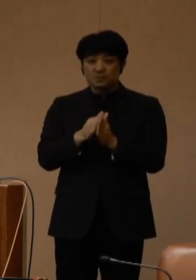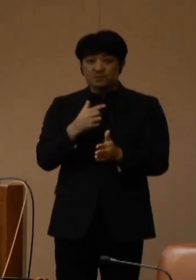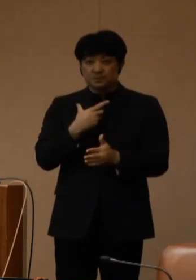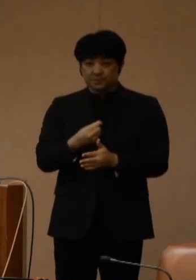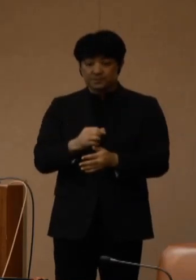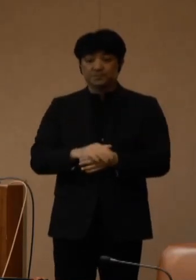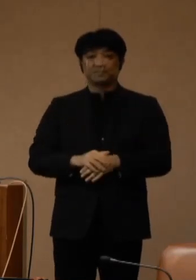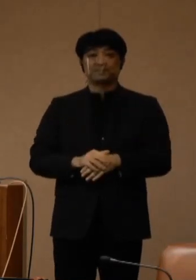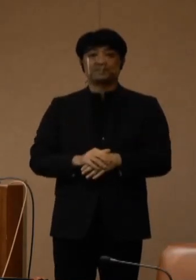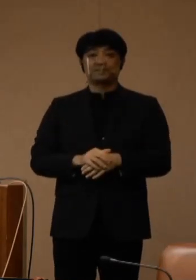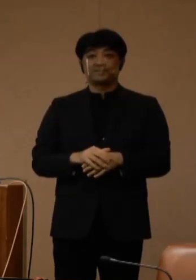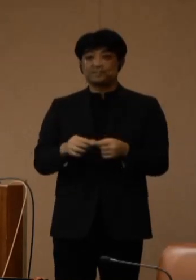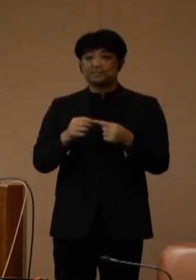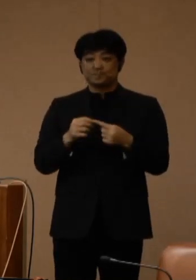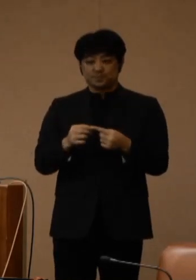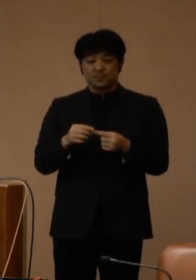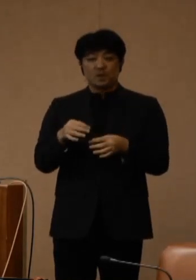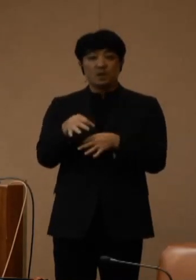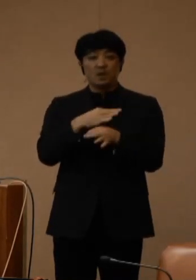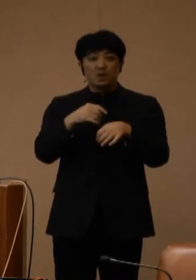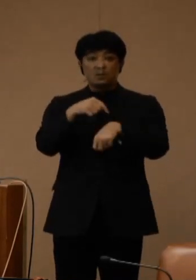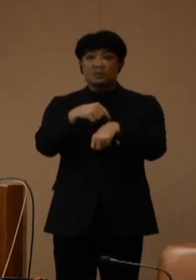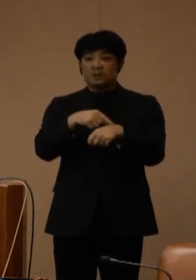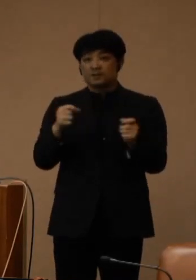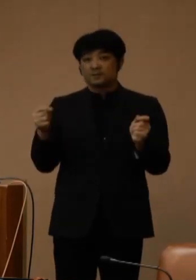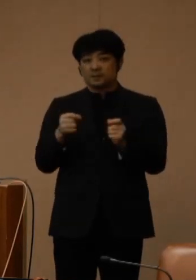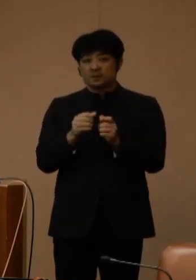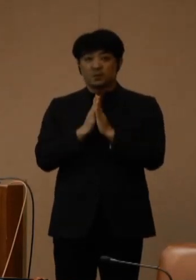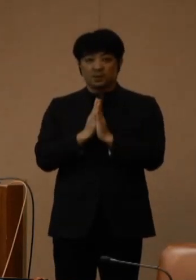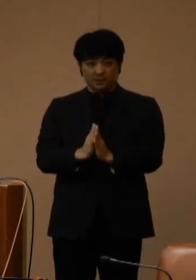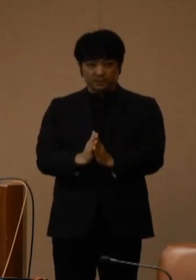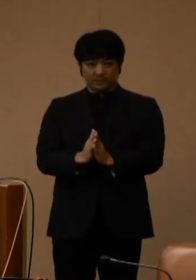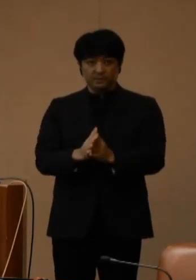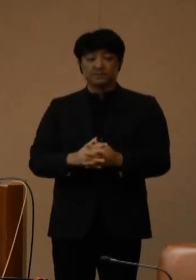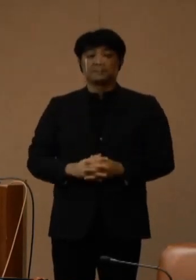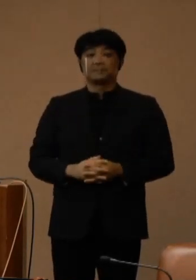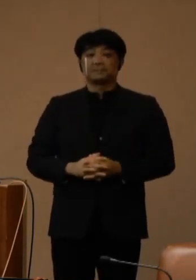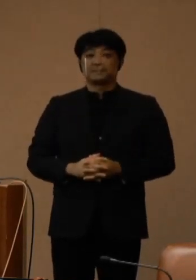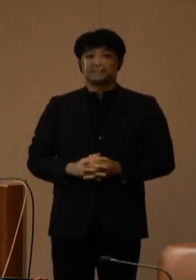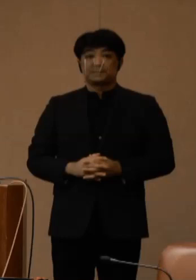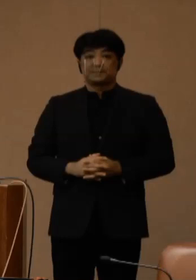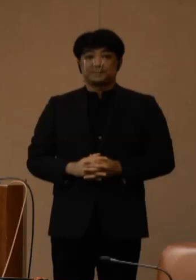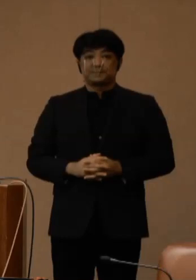一つは、営業時間短縮の要請についてです。